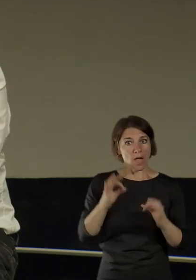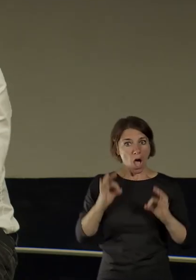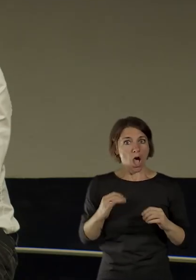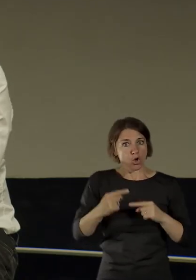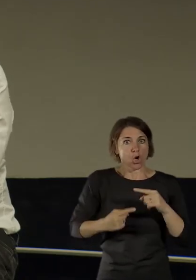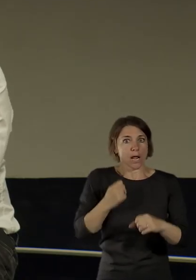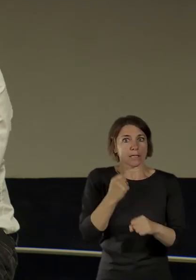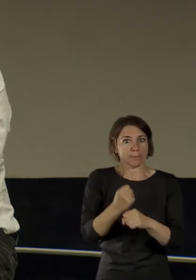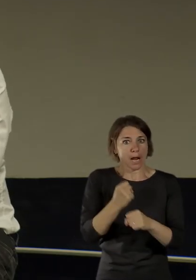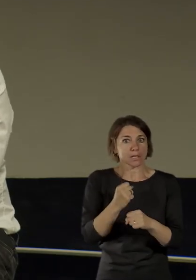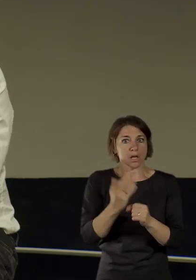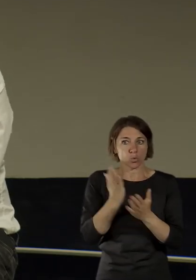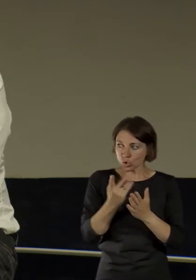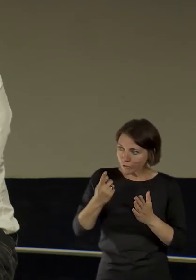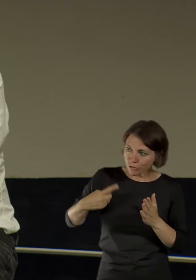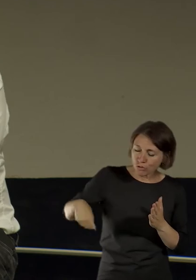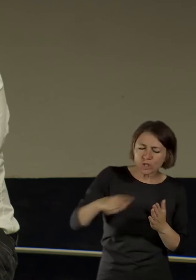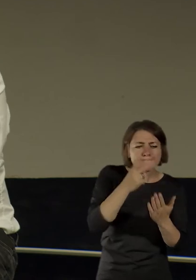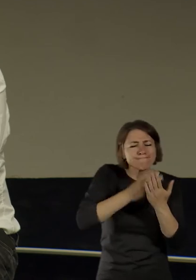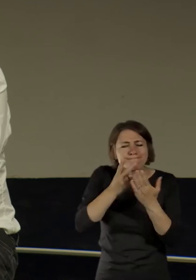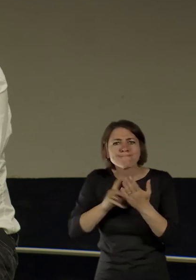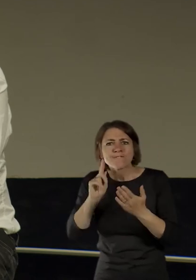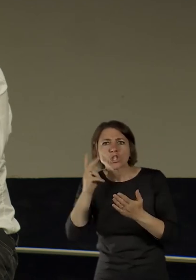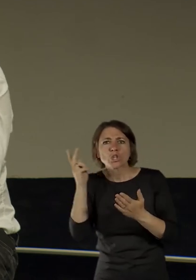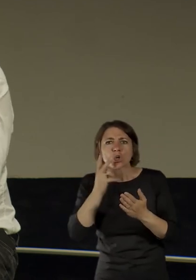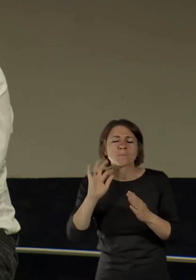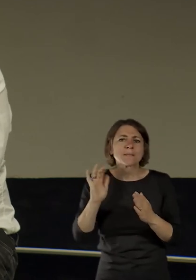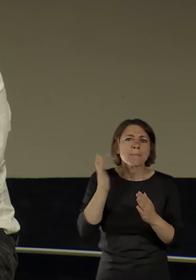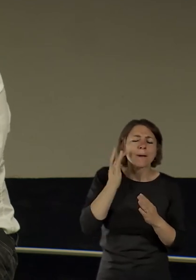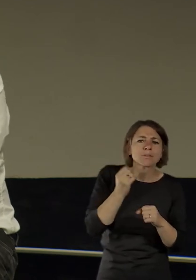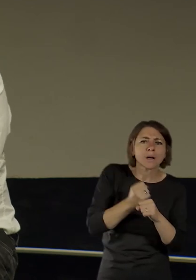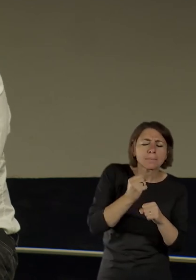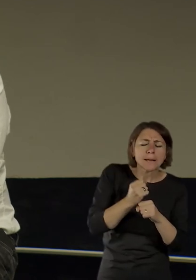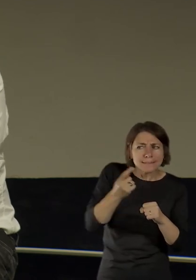chodí kolem toho všichni, co rozumí různě památkové práci. A myslím, že ještě na podzim,